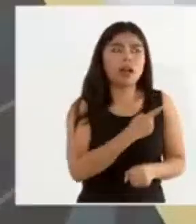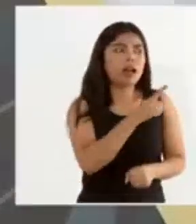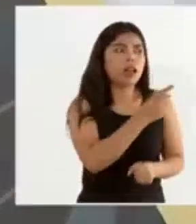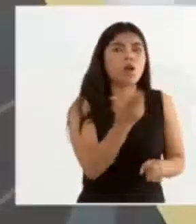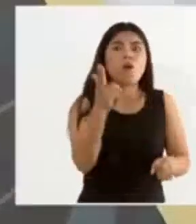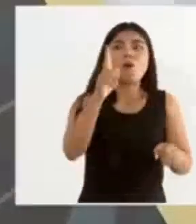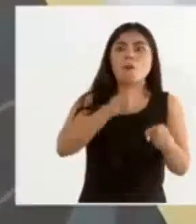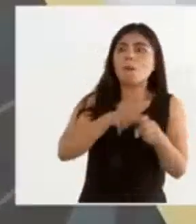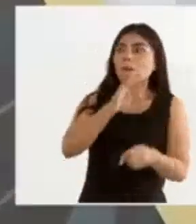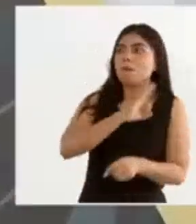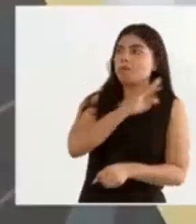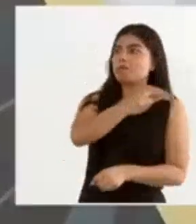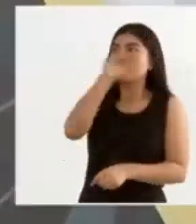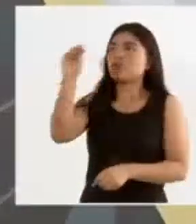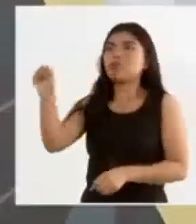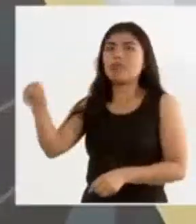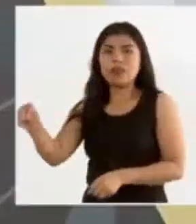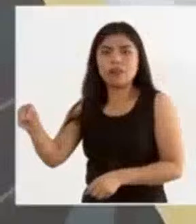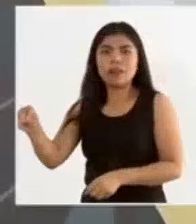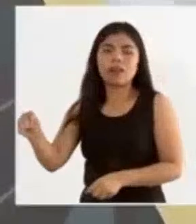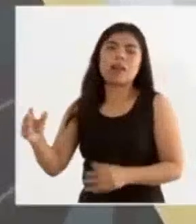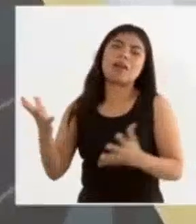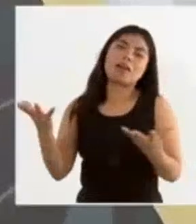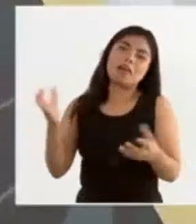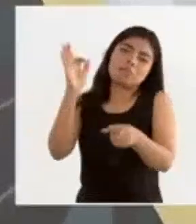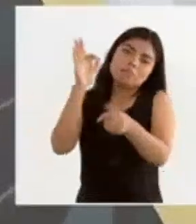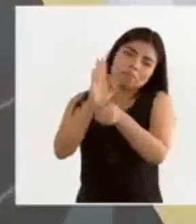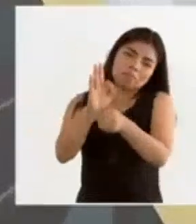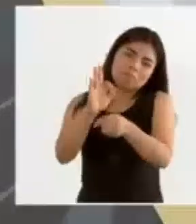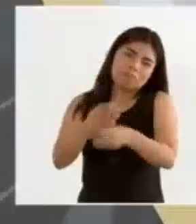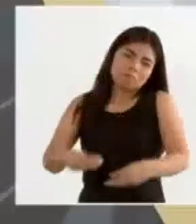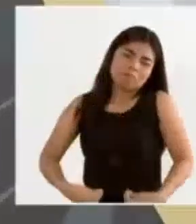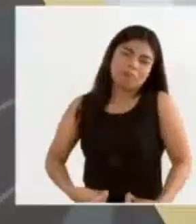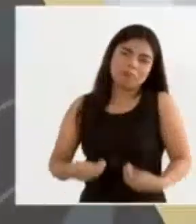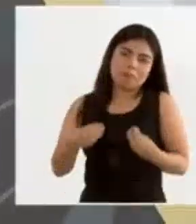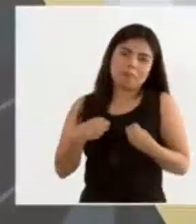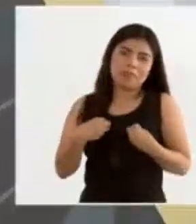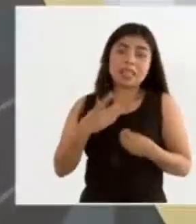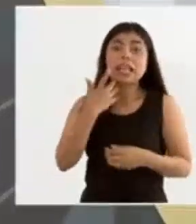salas de hemodiálisis, pues evidentemente que queremos más salas de hemodiálisis para atender